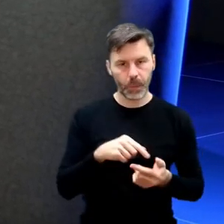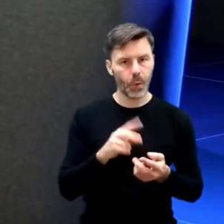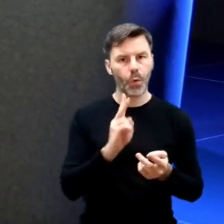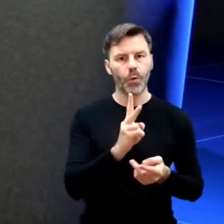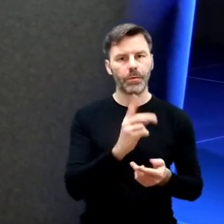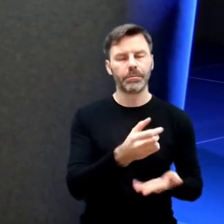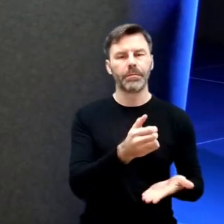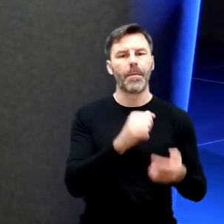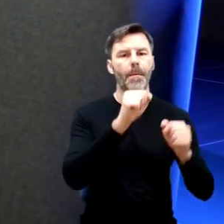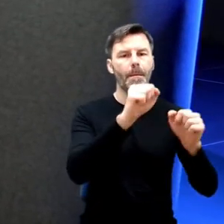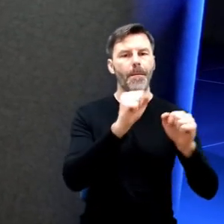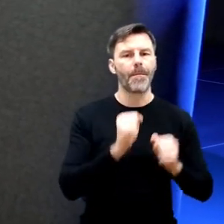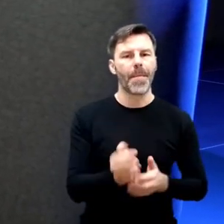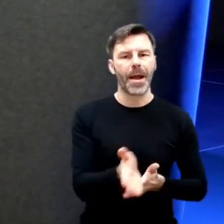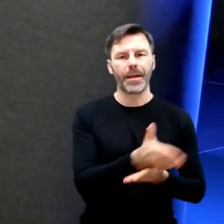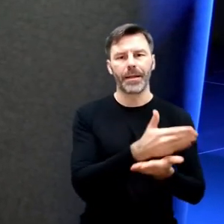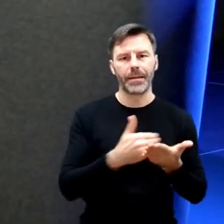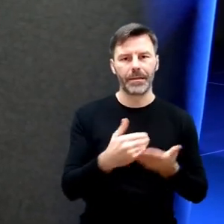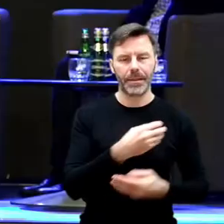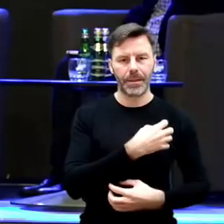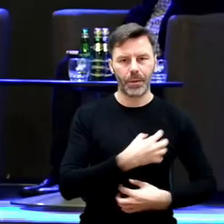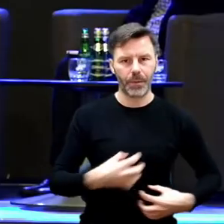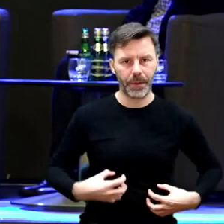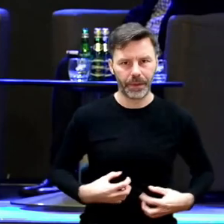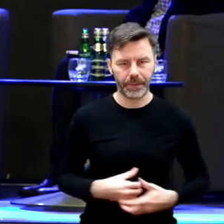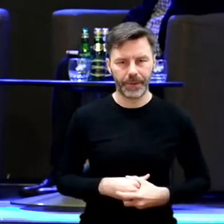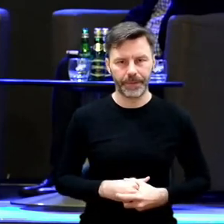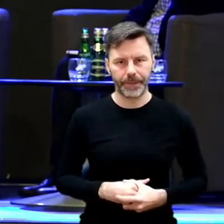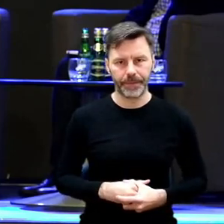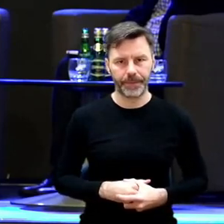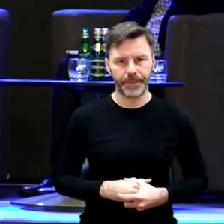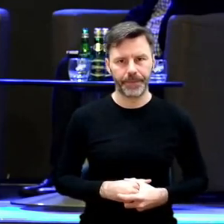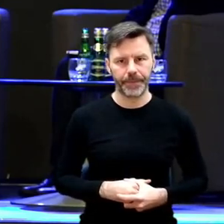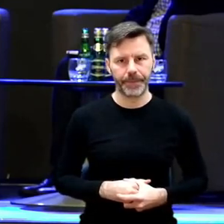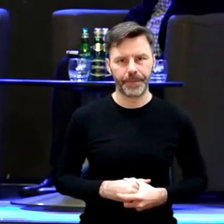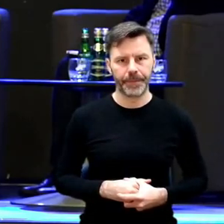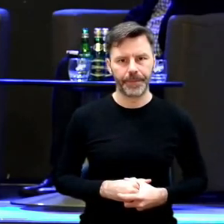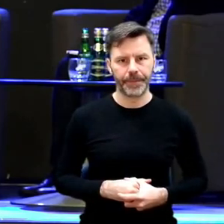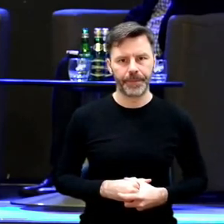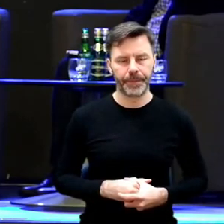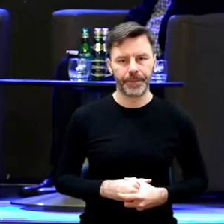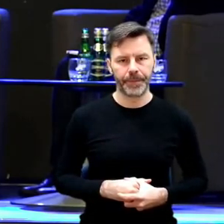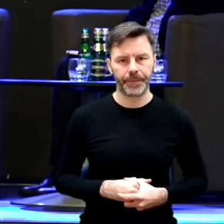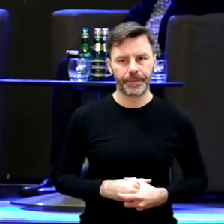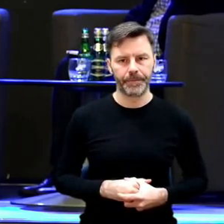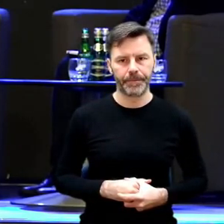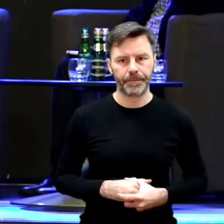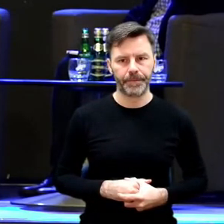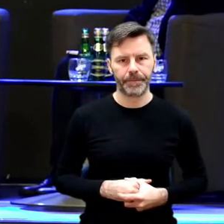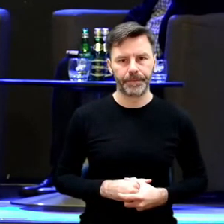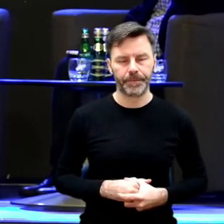Ale jest też... Dysponował środkami rządowy fundusz.